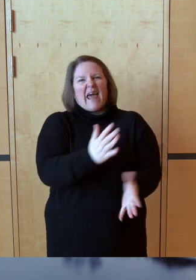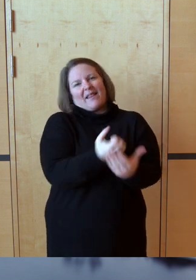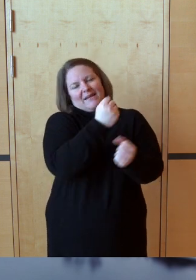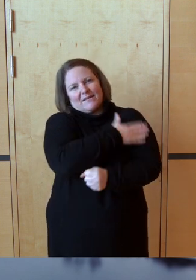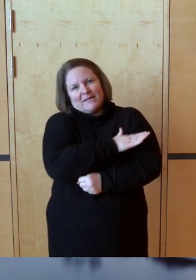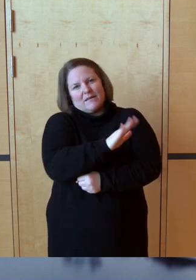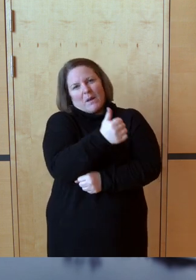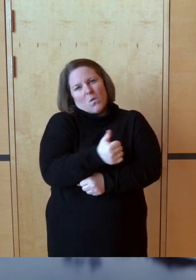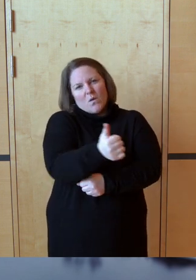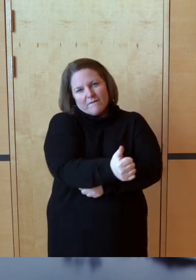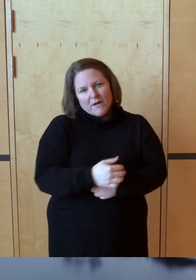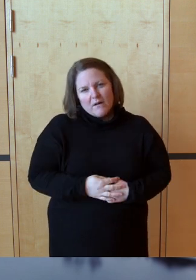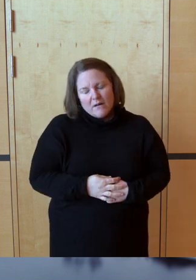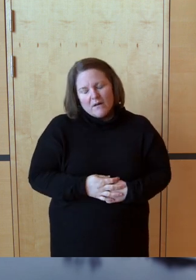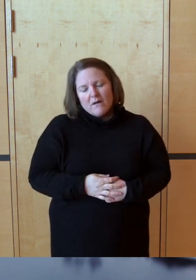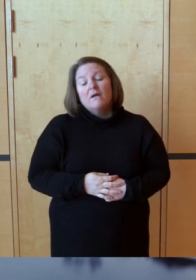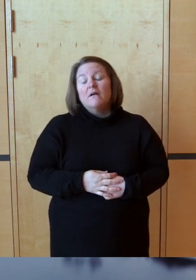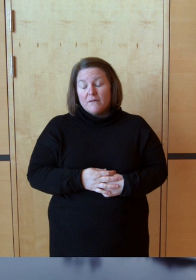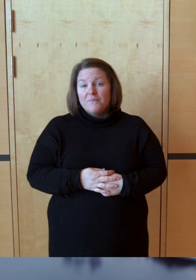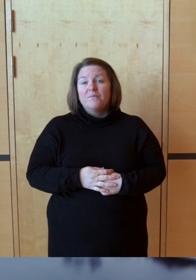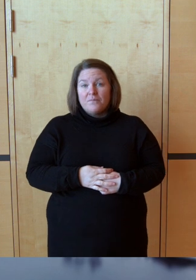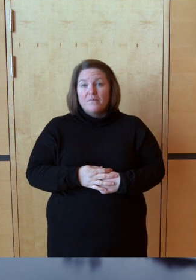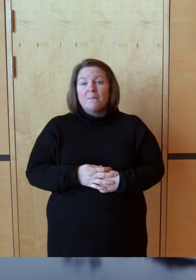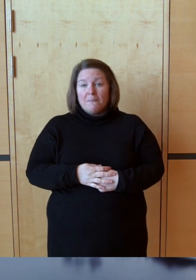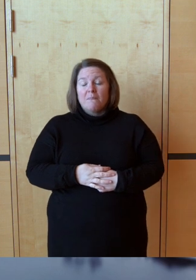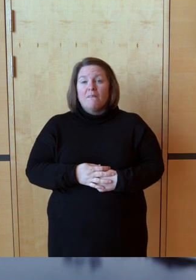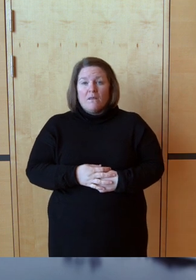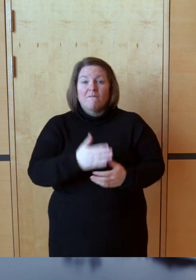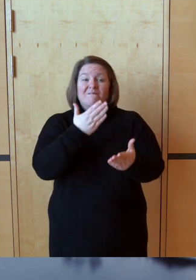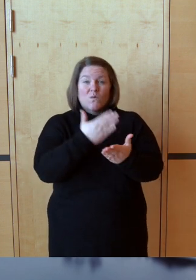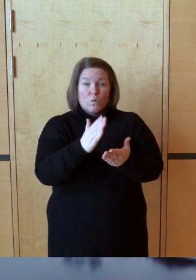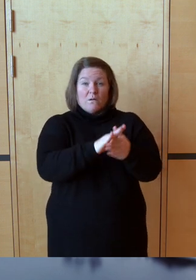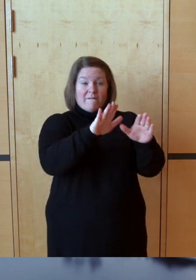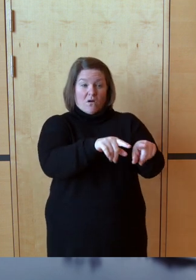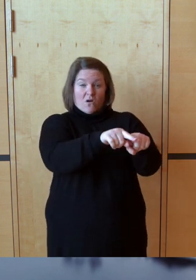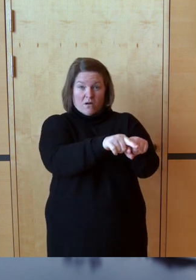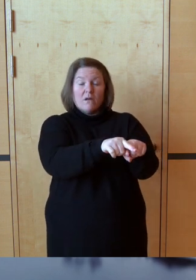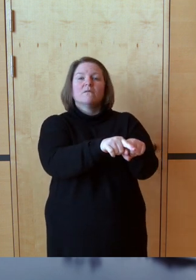Räddningstjänsten fortsätter att vara lokaliserat på Solbacken och vi vill